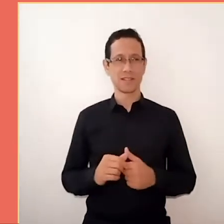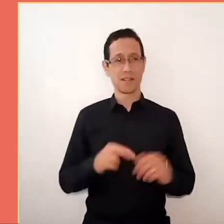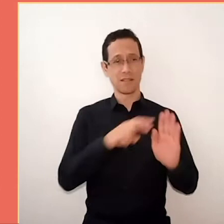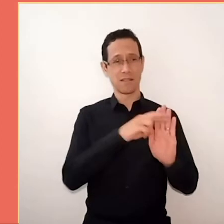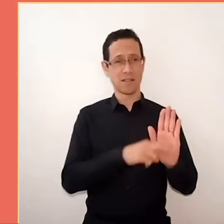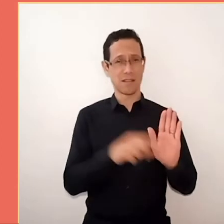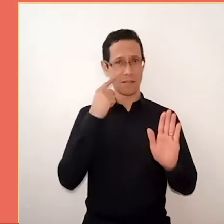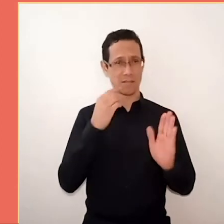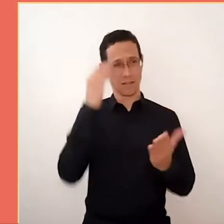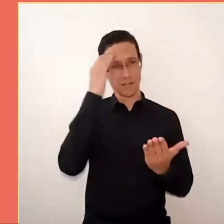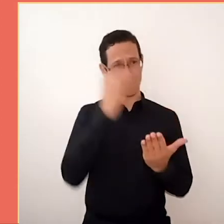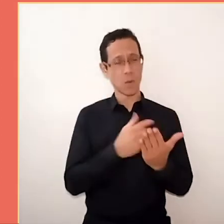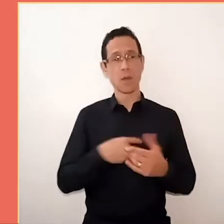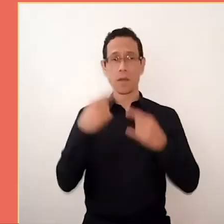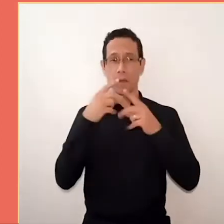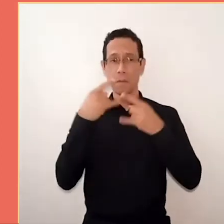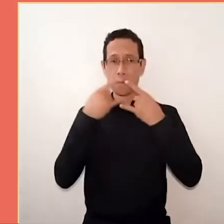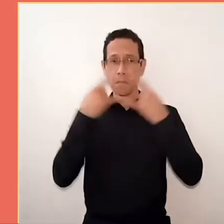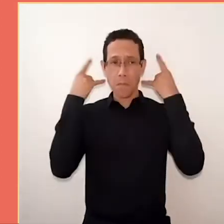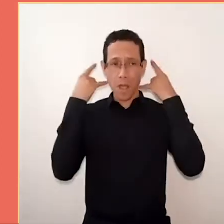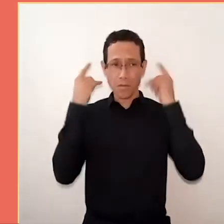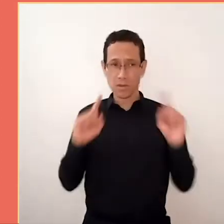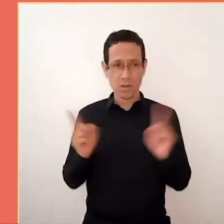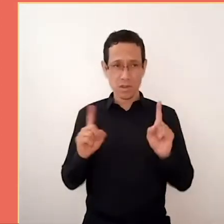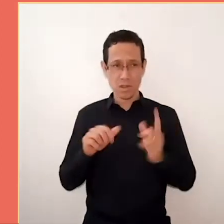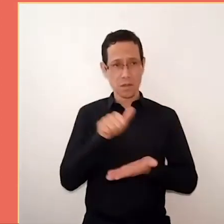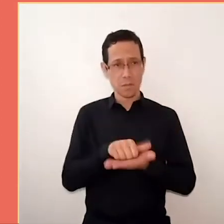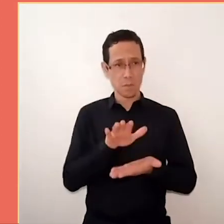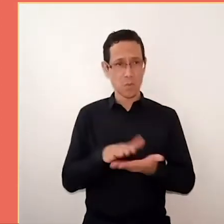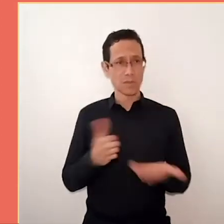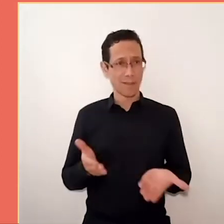eu não saio porque senão vou ser multado, e não porque eu sei que vou matar o outro.